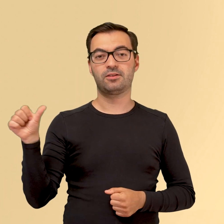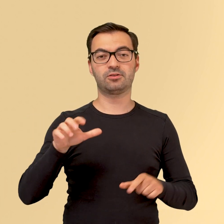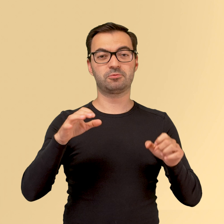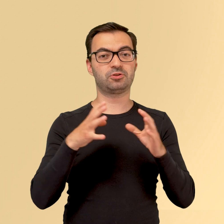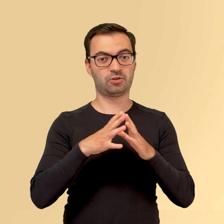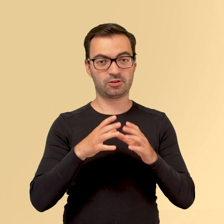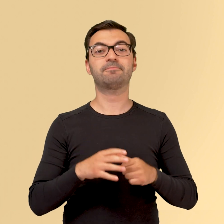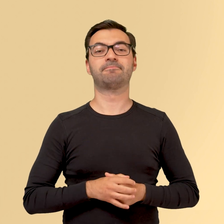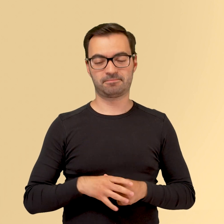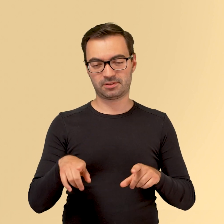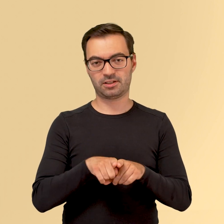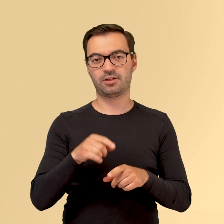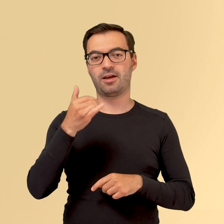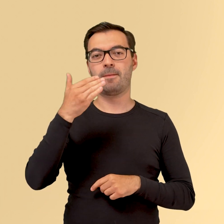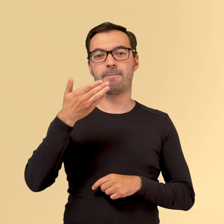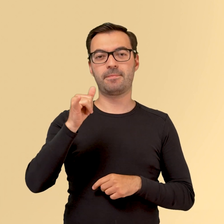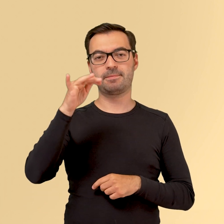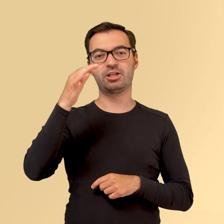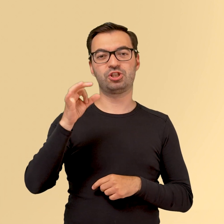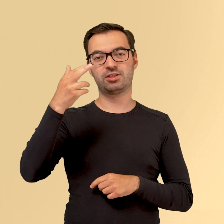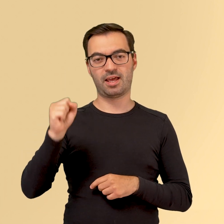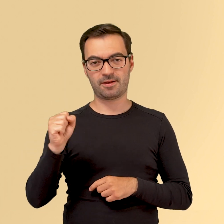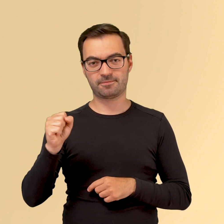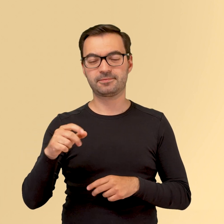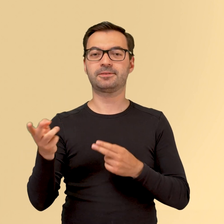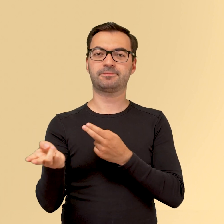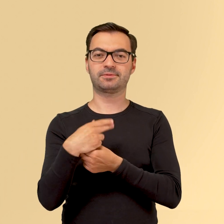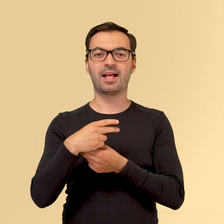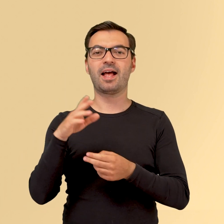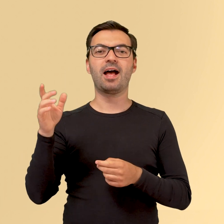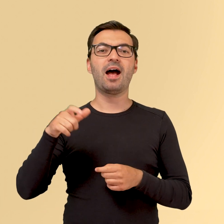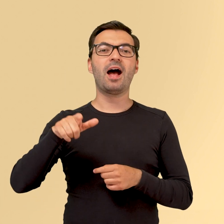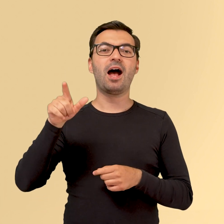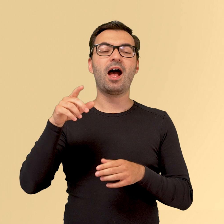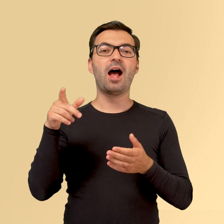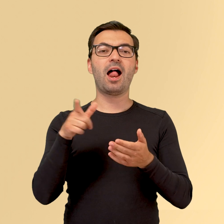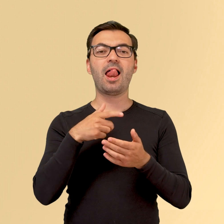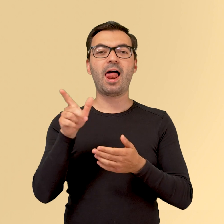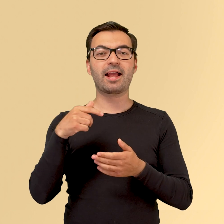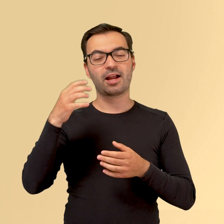W tym samym roku zatrudniono w Miśni nadwornego lakiernika króla -